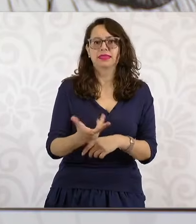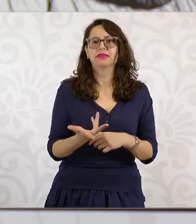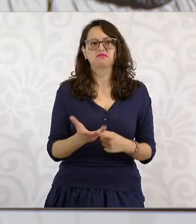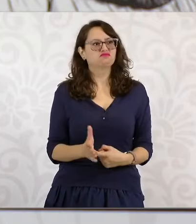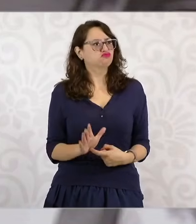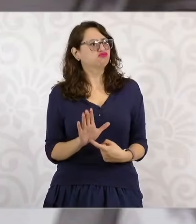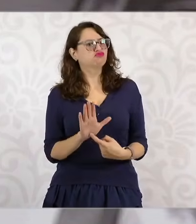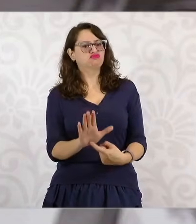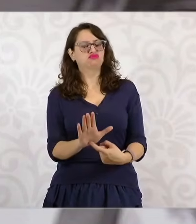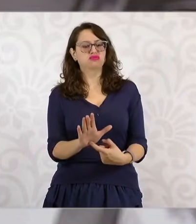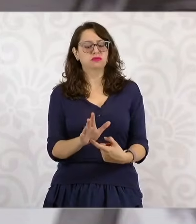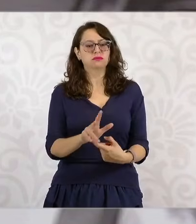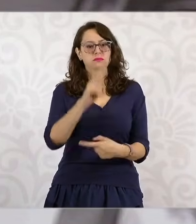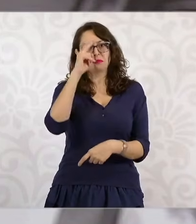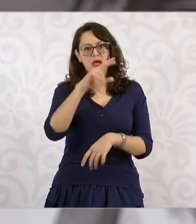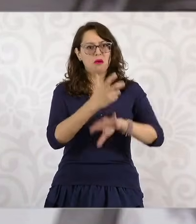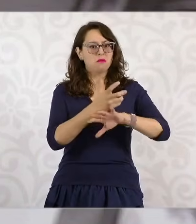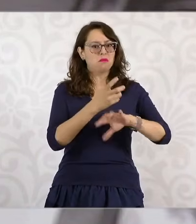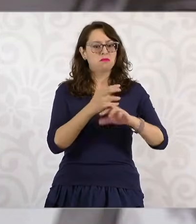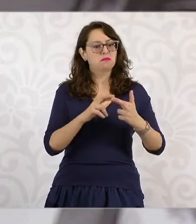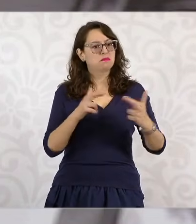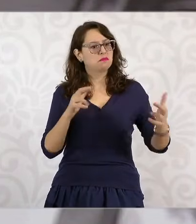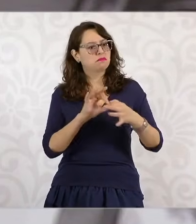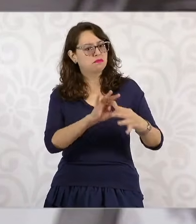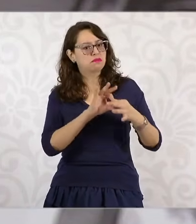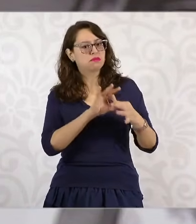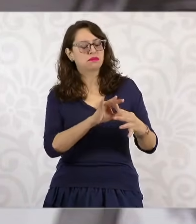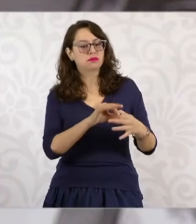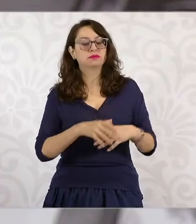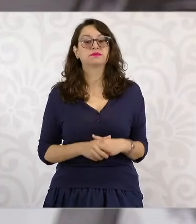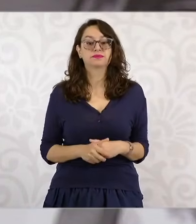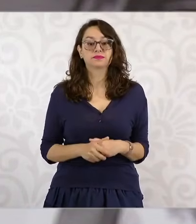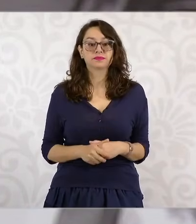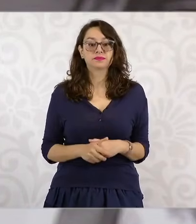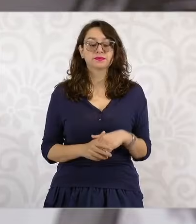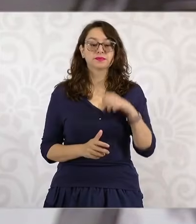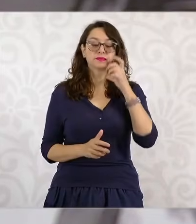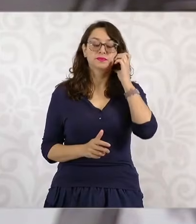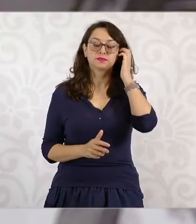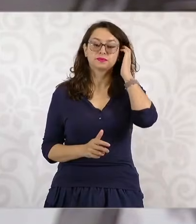en la relación México a Estados Unidos, porque es muy importante la aportación de los mexicanos